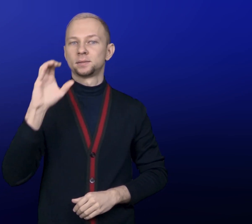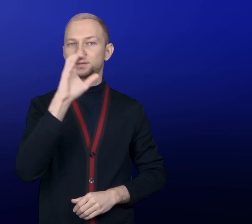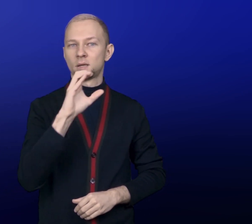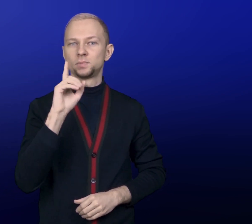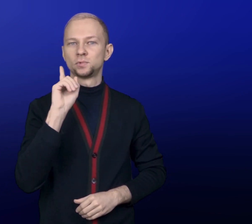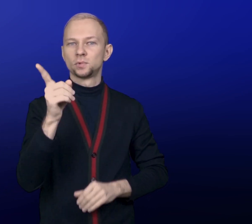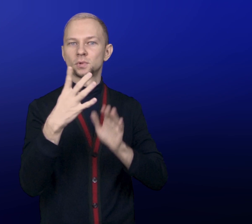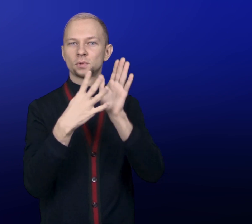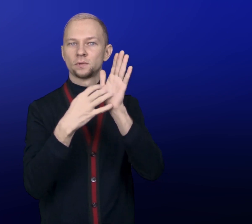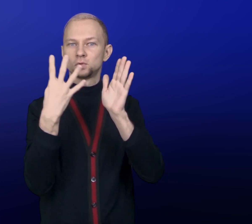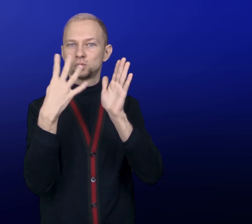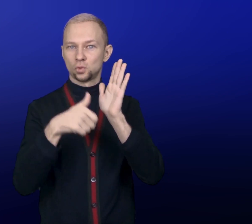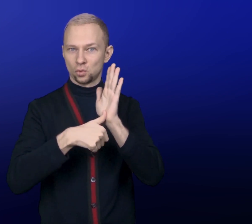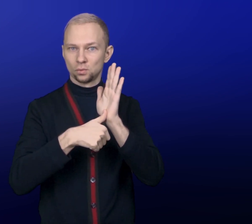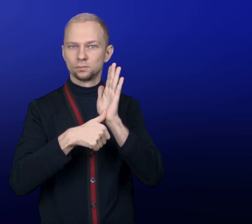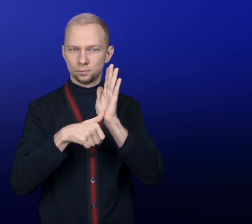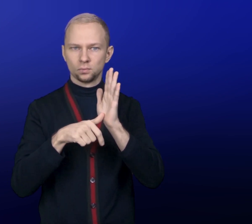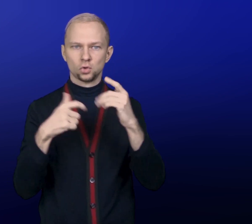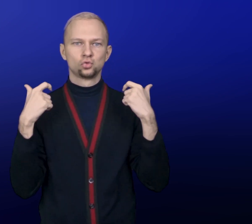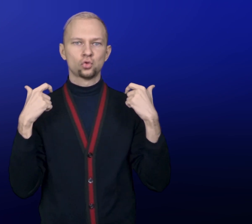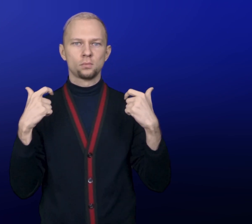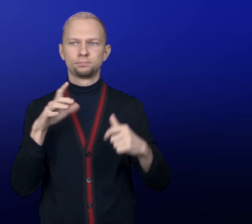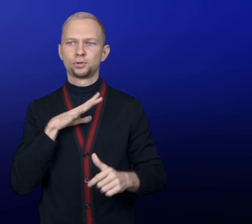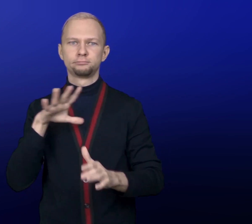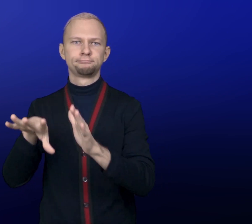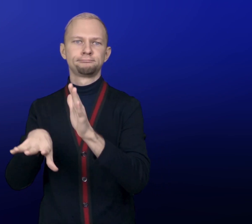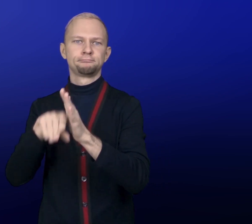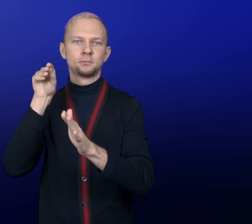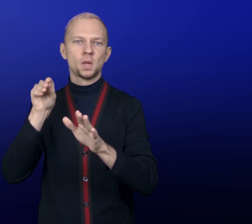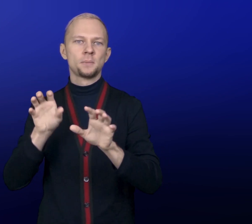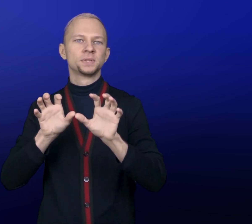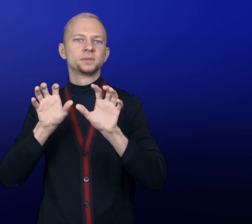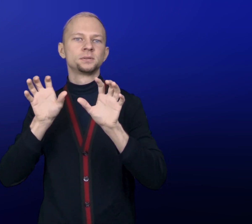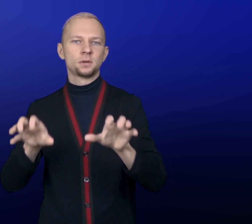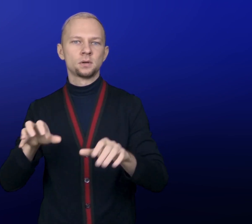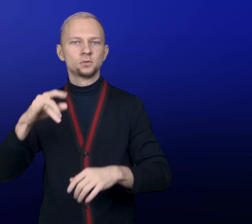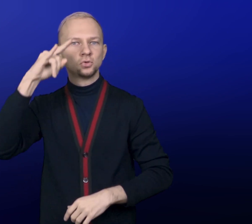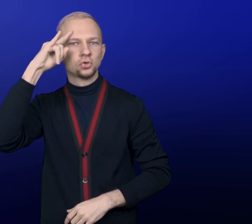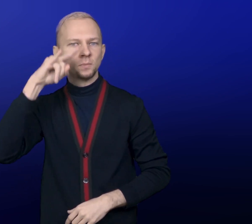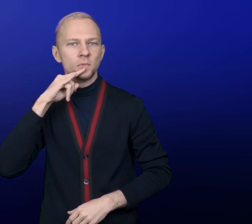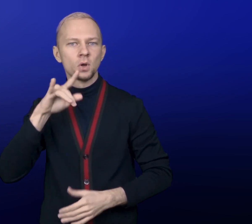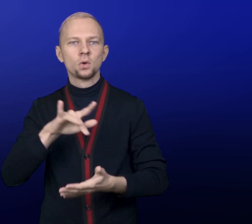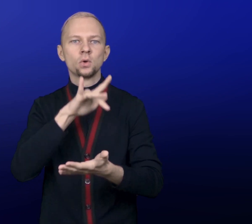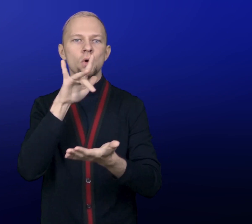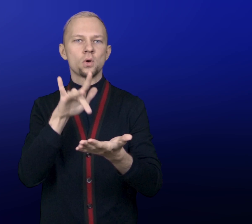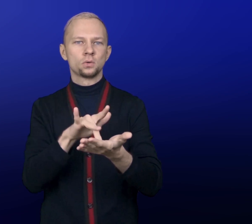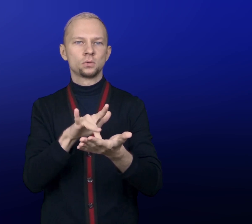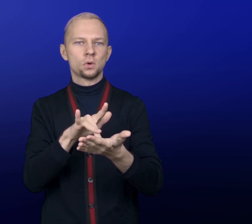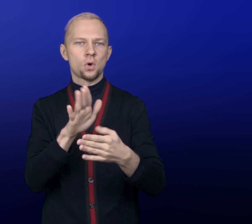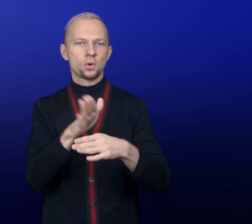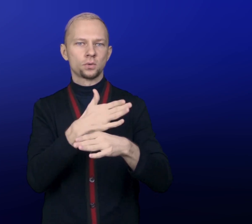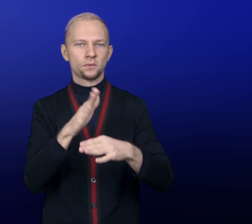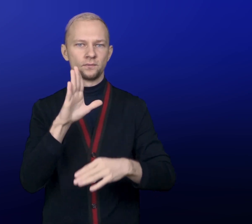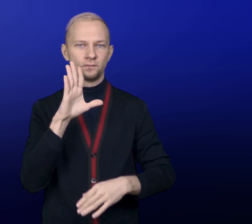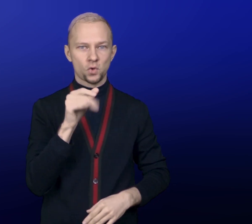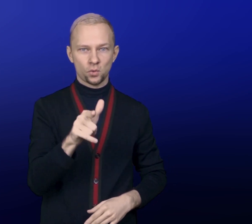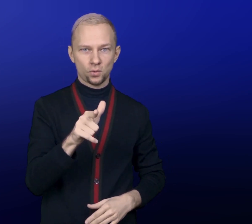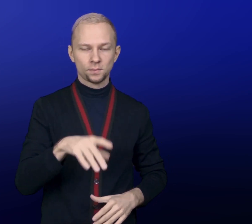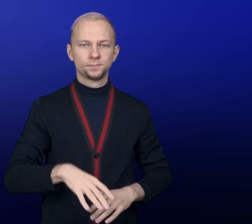В сентябре 1946 года Шуб был избран председателем Челябинского городского отдела ВОГ.